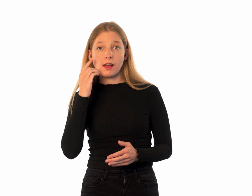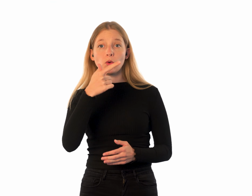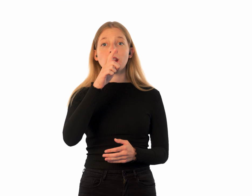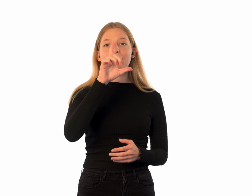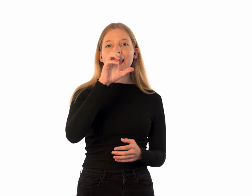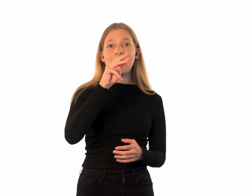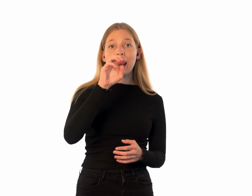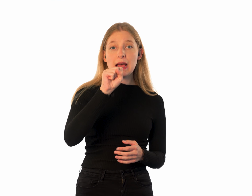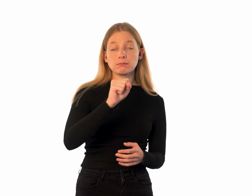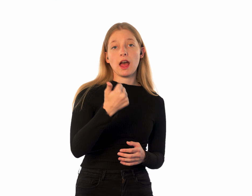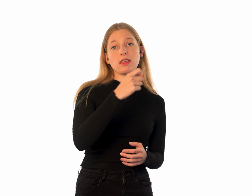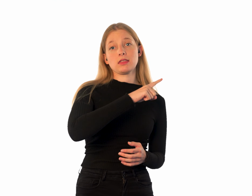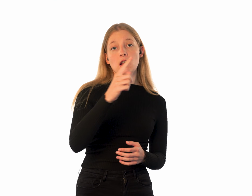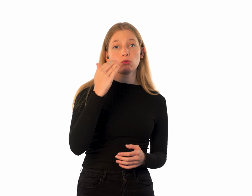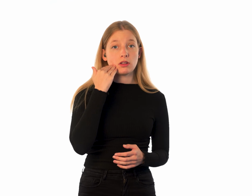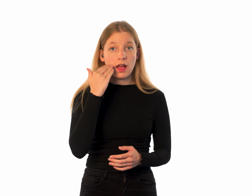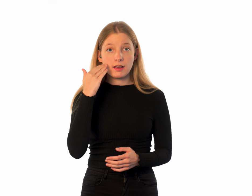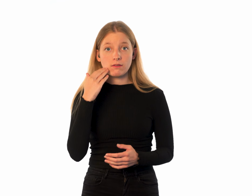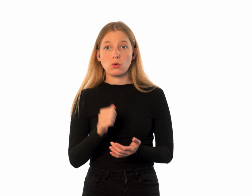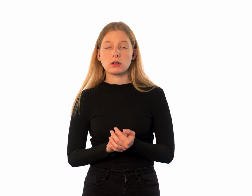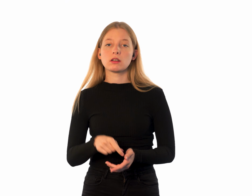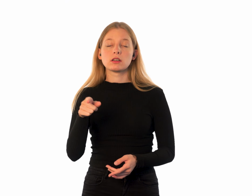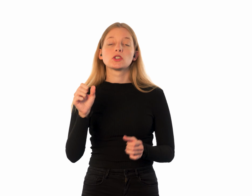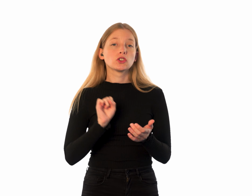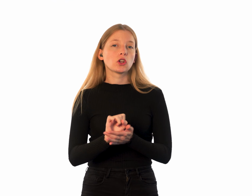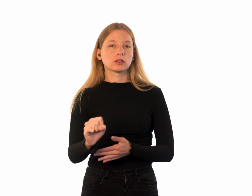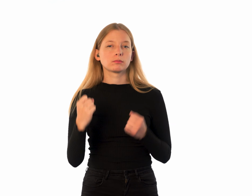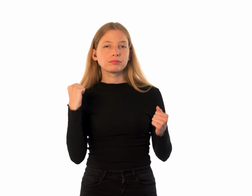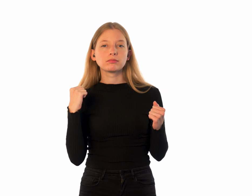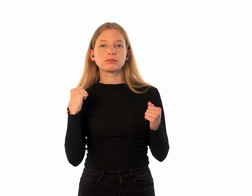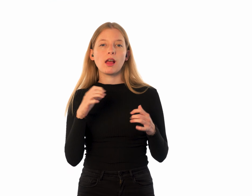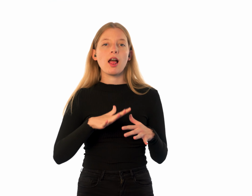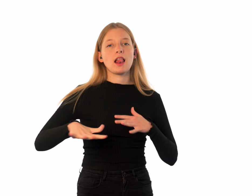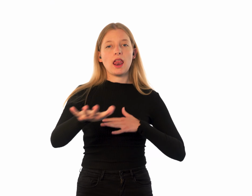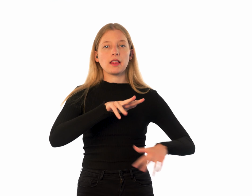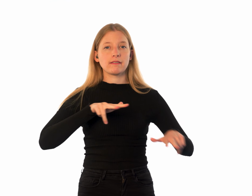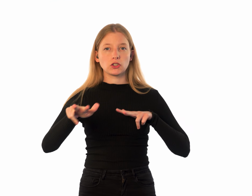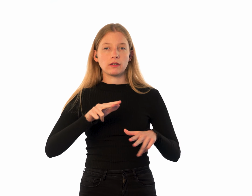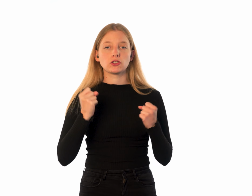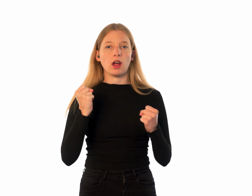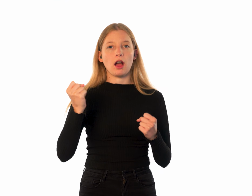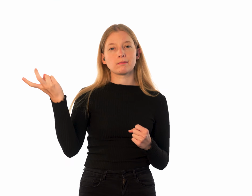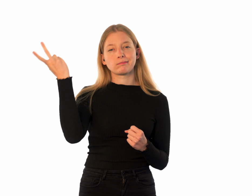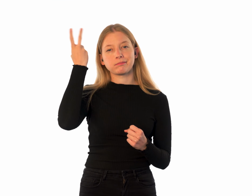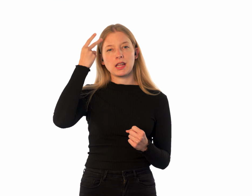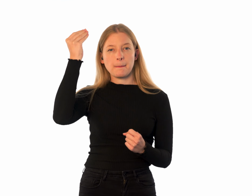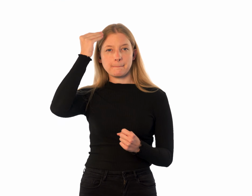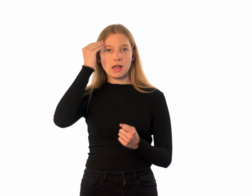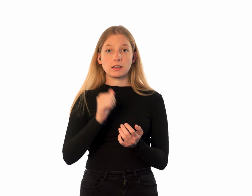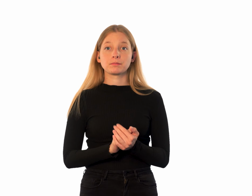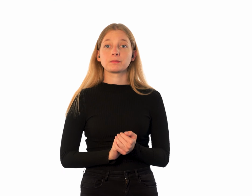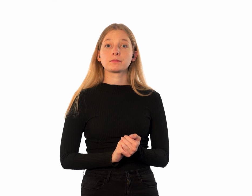Glems (ca. 1.000 Einwohner) sind noch überwiegend landwirtschaftlich geprägt.